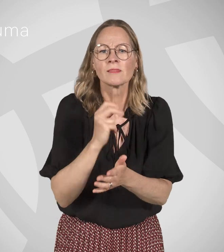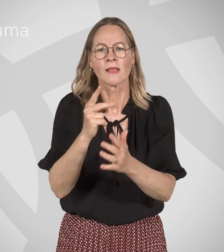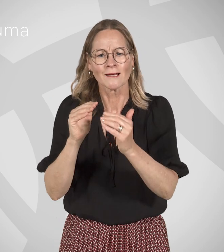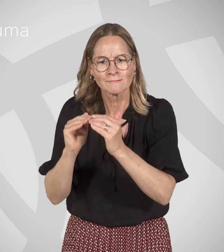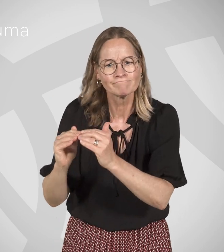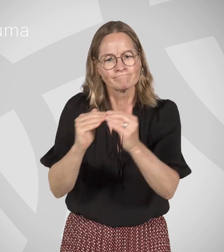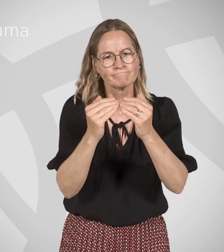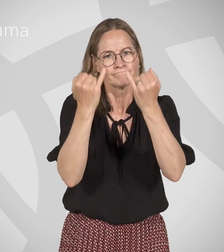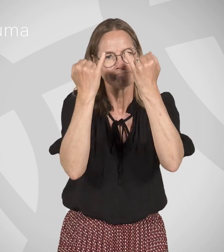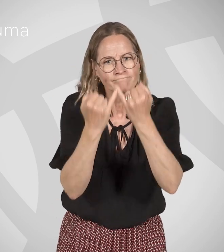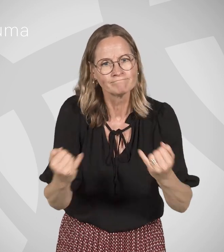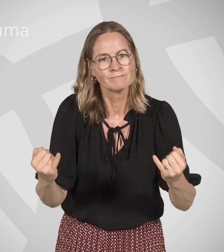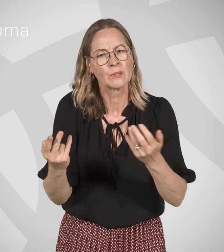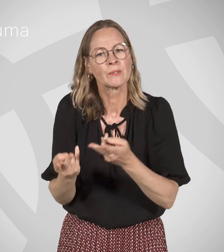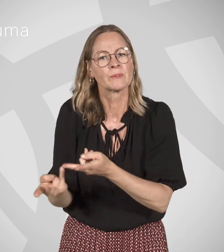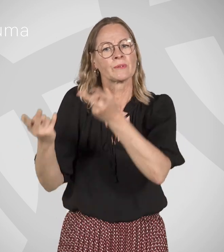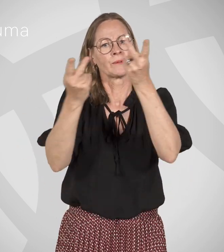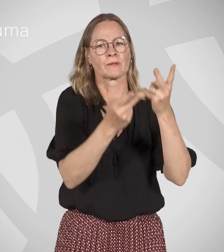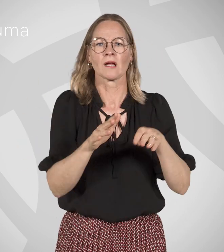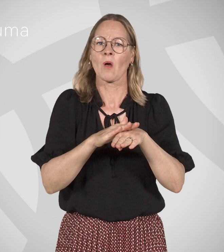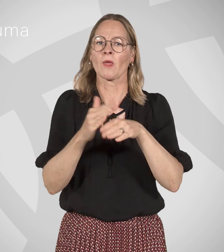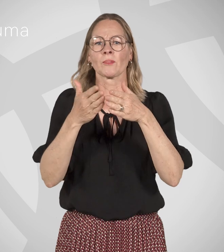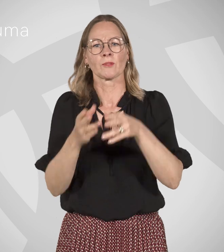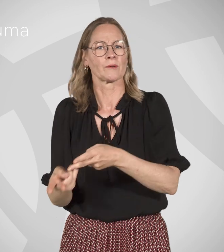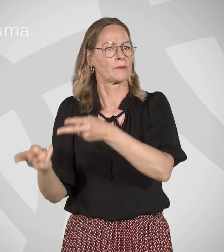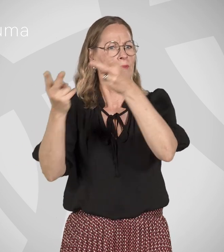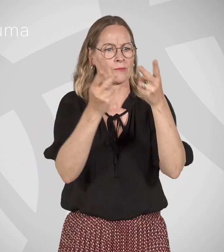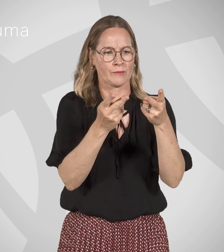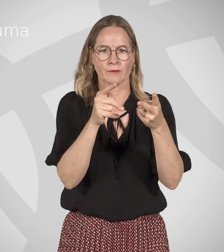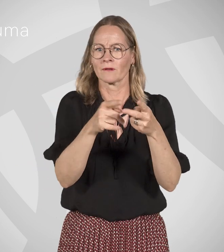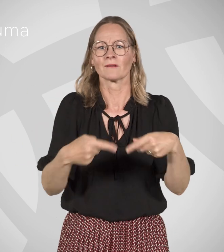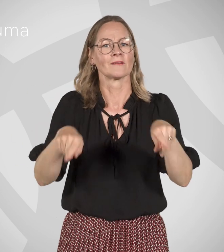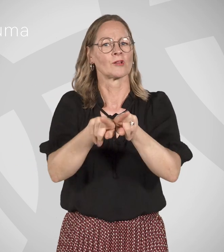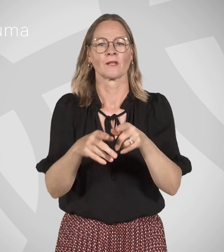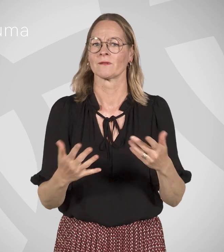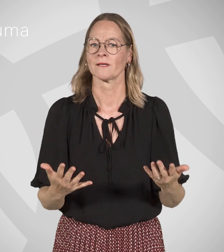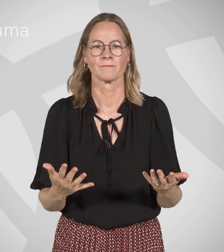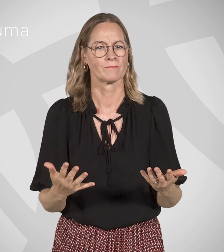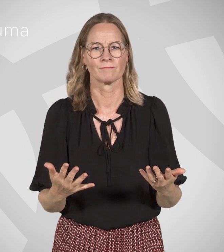tai yhdenvertaisuutta kunnioittavia yhtenäisiä käytäntöjä.